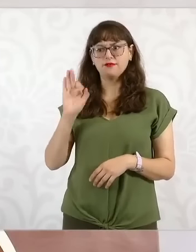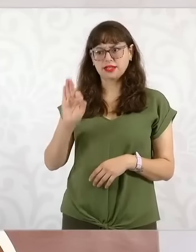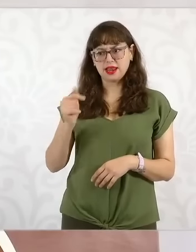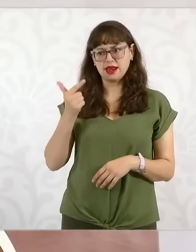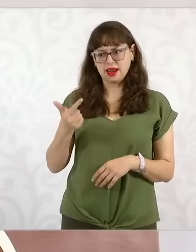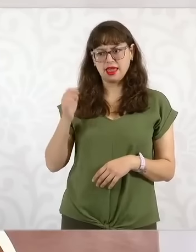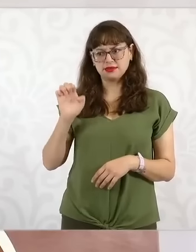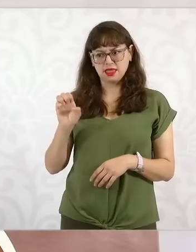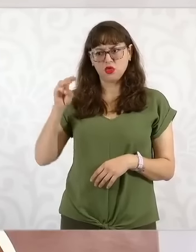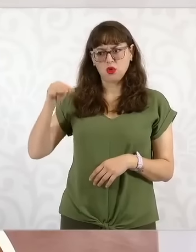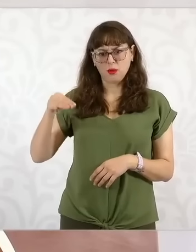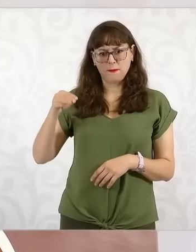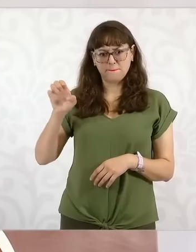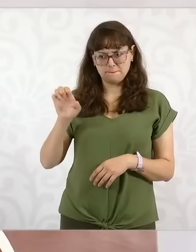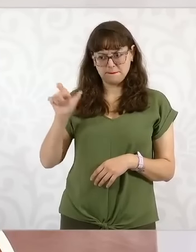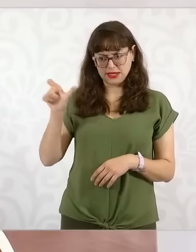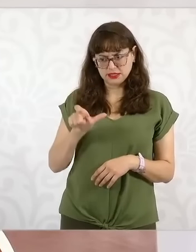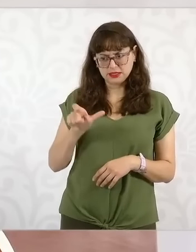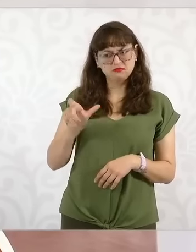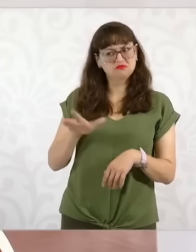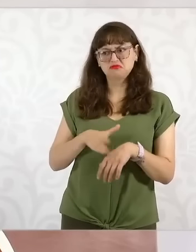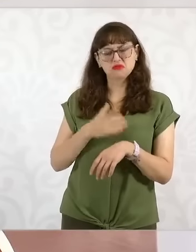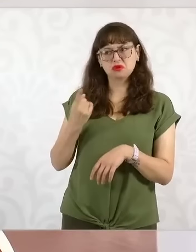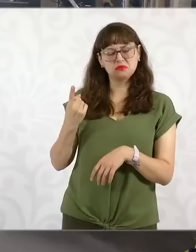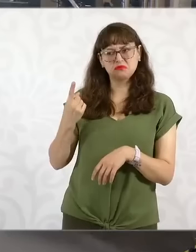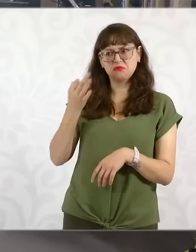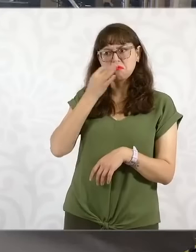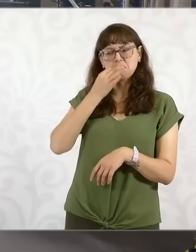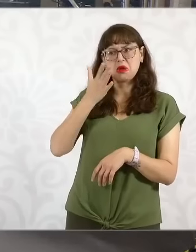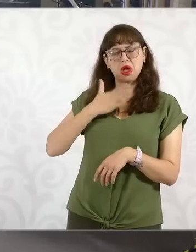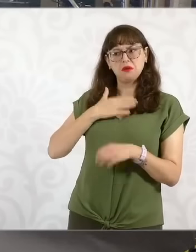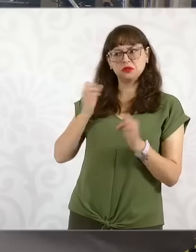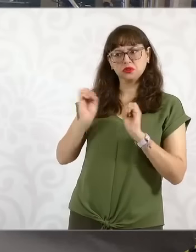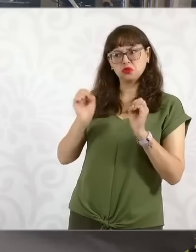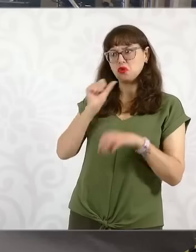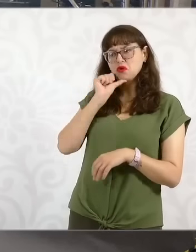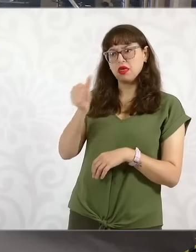porque nosotros no tenemos esa denuncia. Sí, eh creo que ya presentaron denuncia en el Estado de